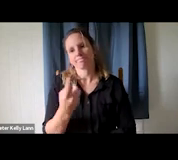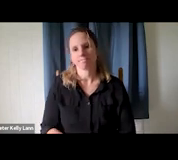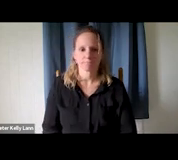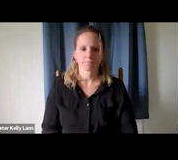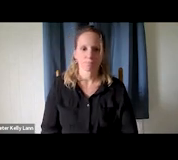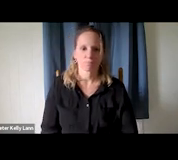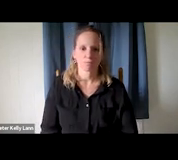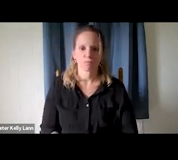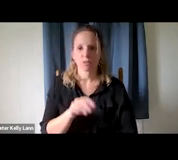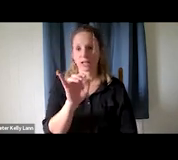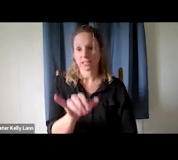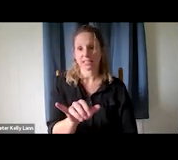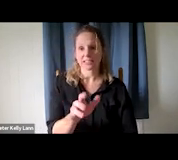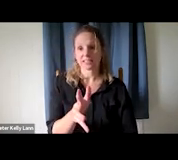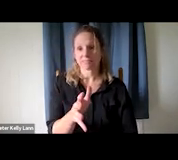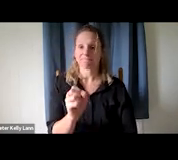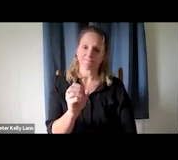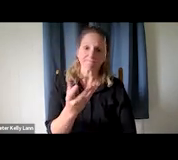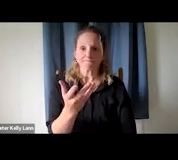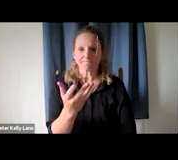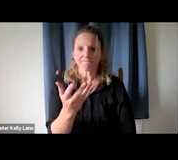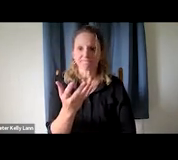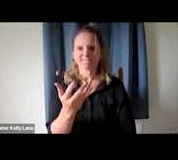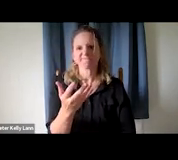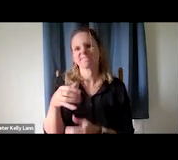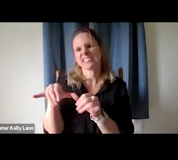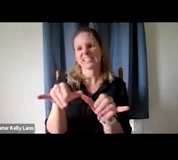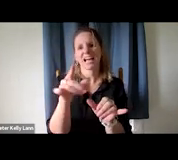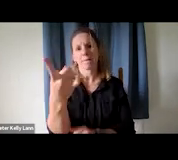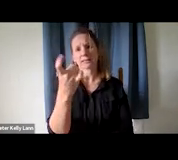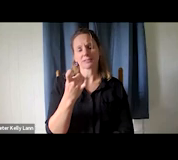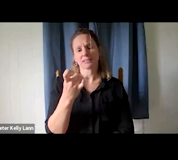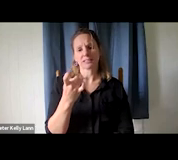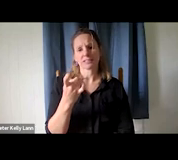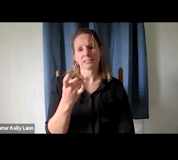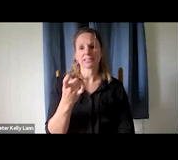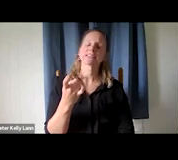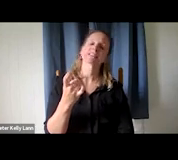Bien, una pregunta común que recibo sobre estos períodos de abstinencia es: